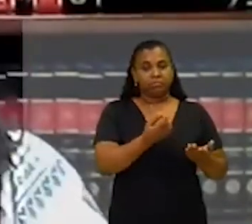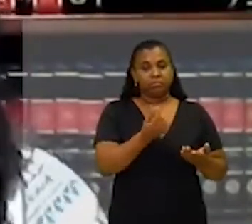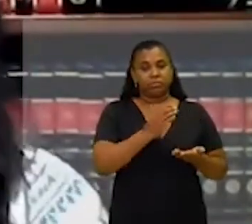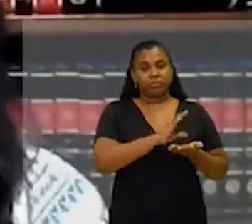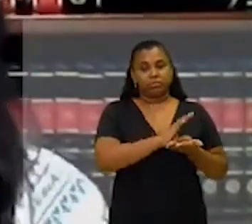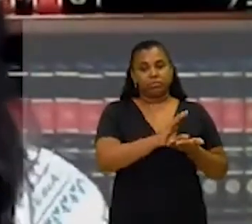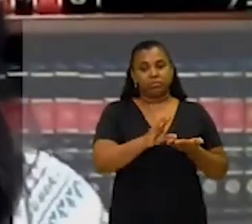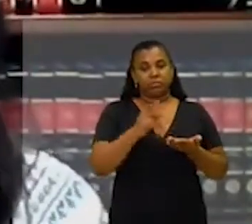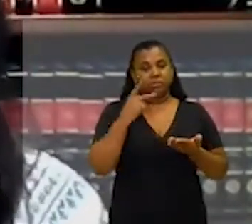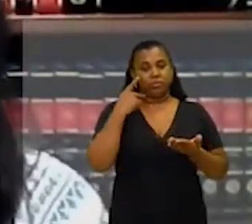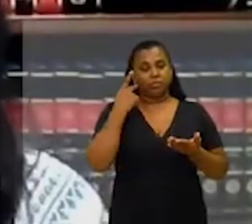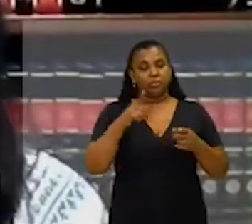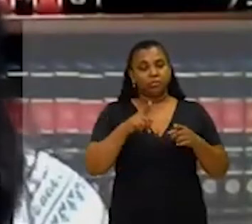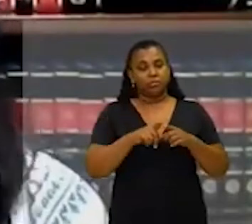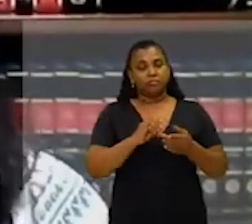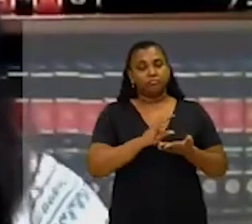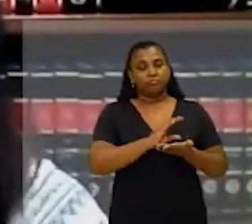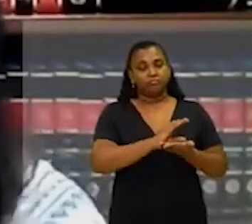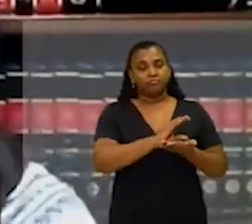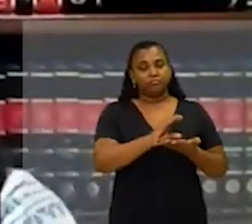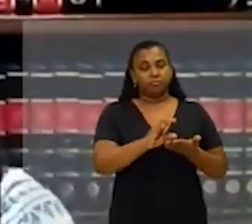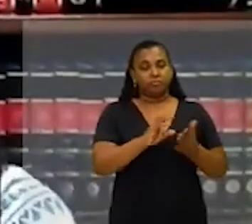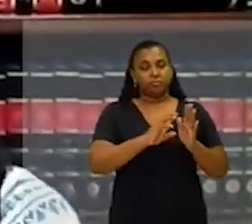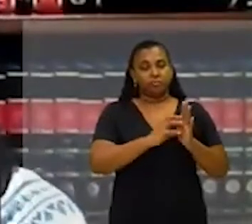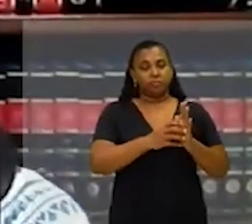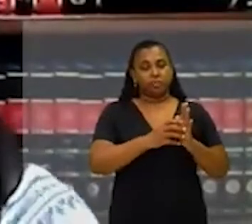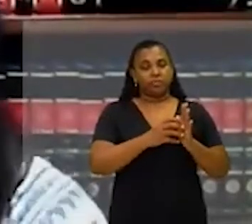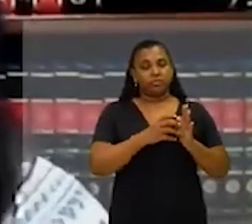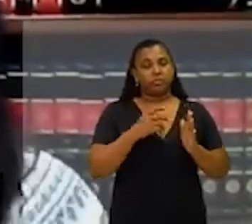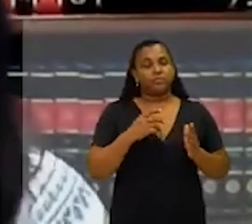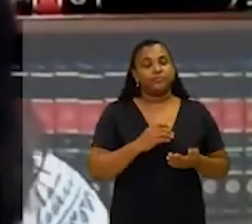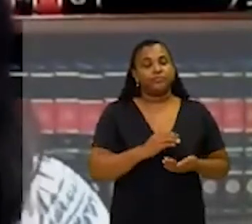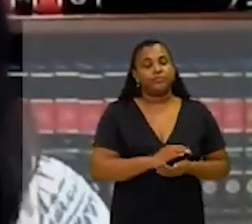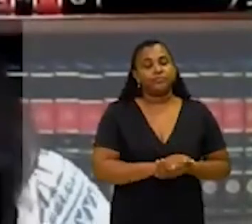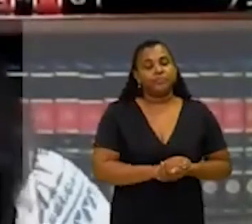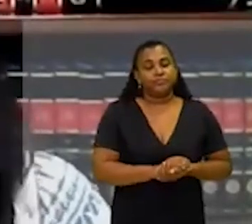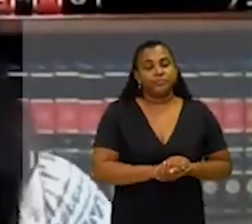o ponto de vista normativo o financiamento da política pelo menos por enquanto enquanto